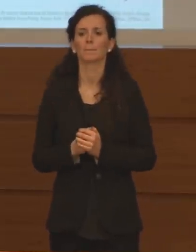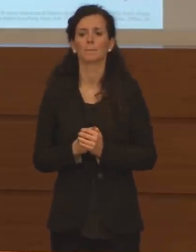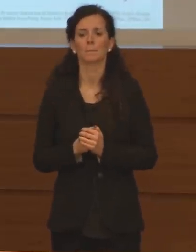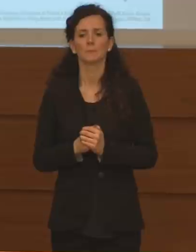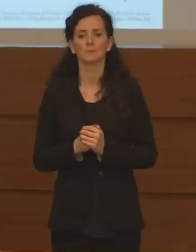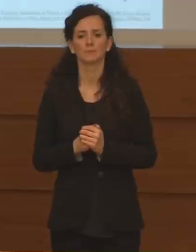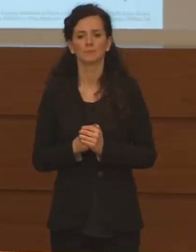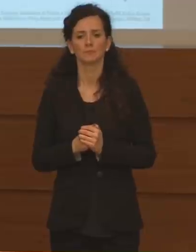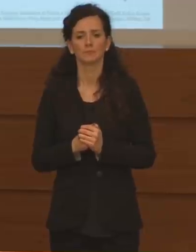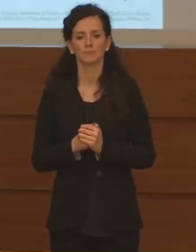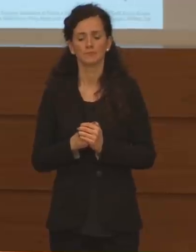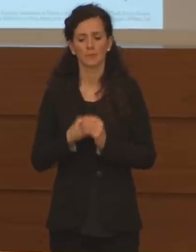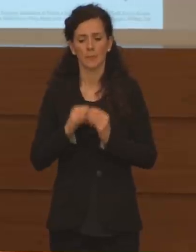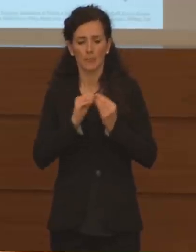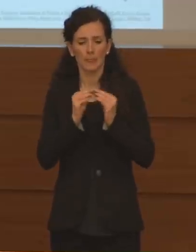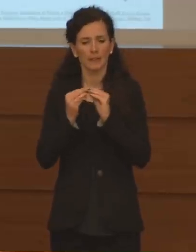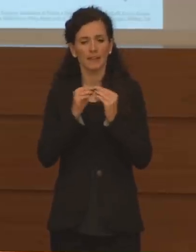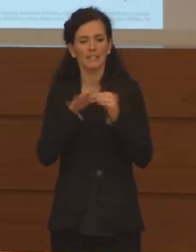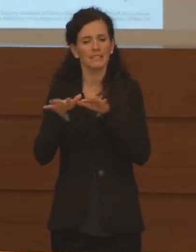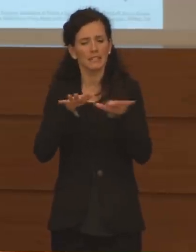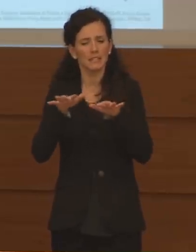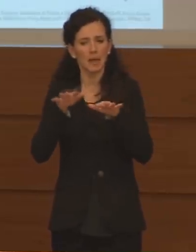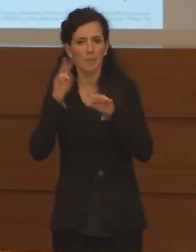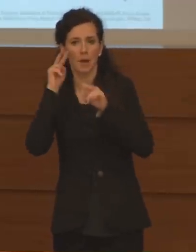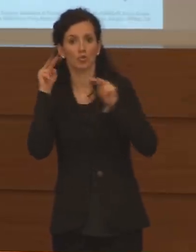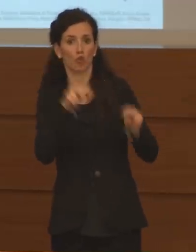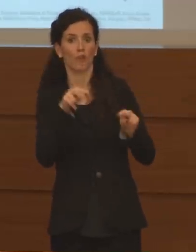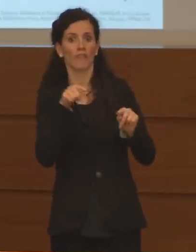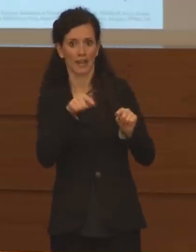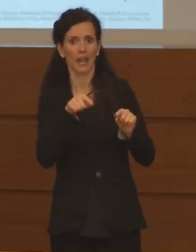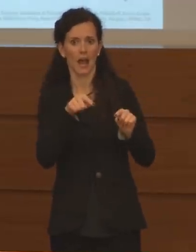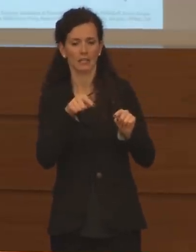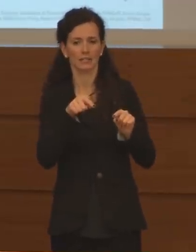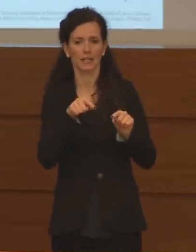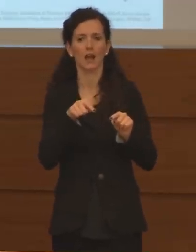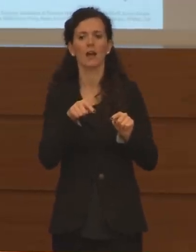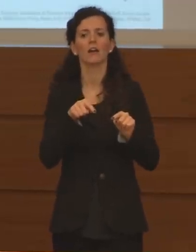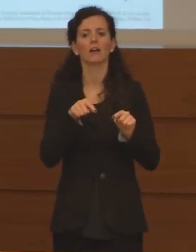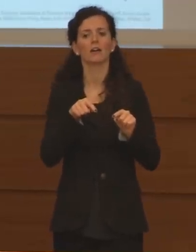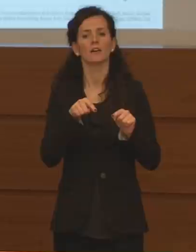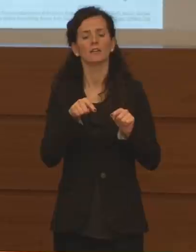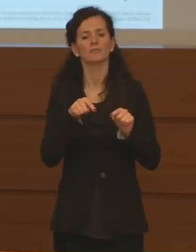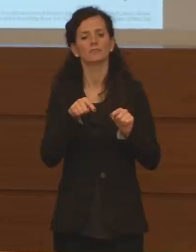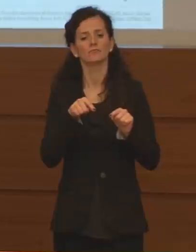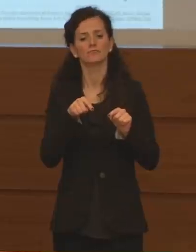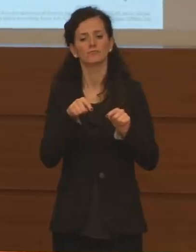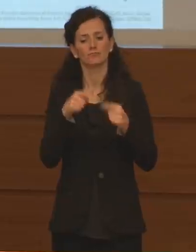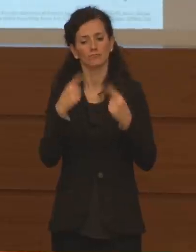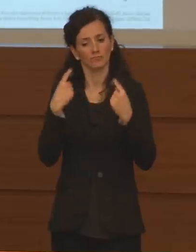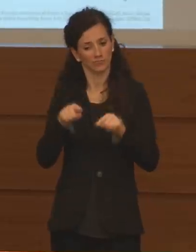sistema di sorveglianza e anche la piattaforma aiutando anche supportando